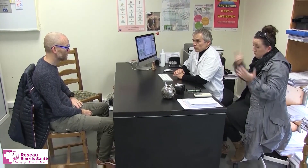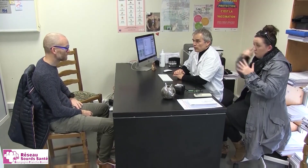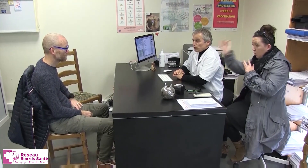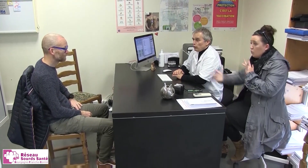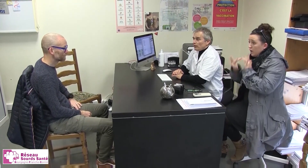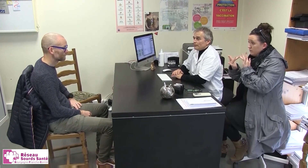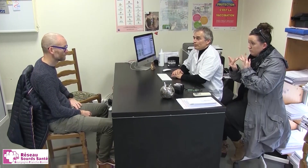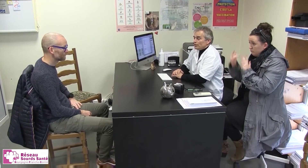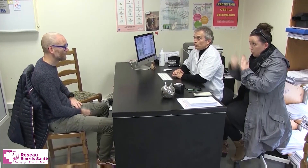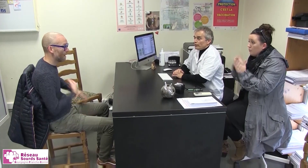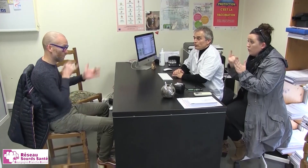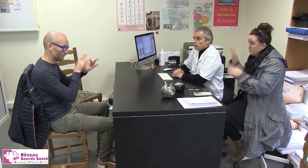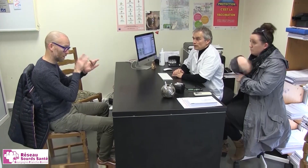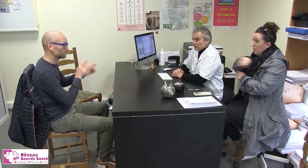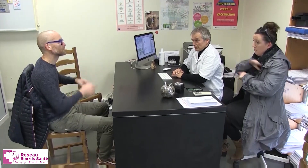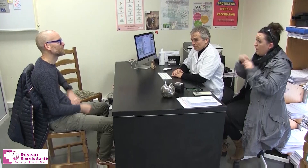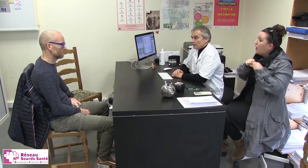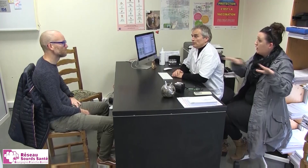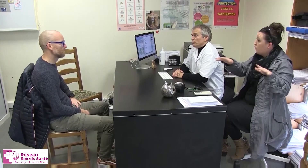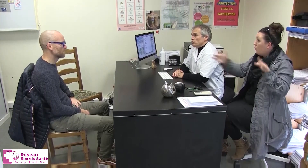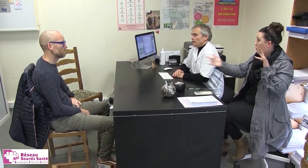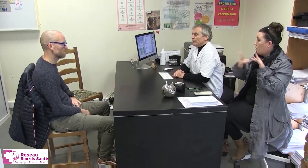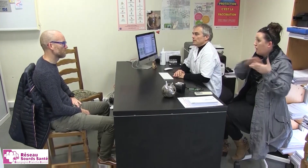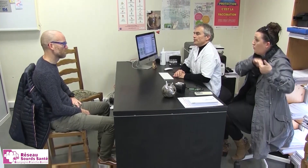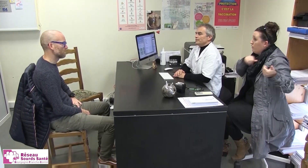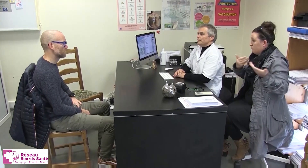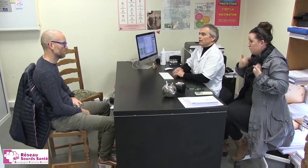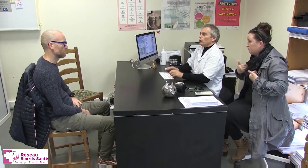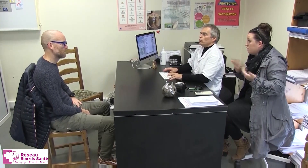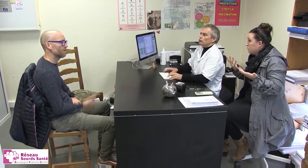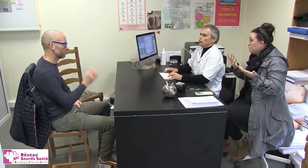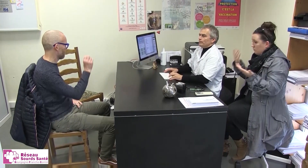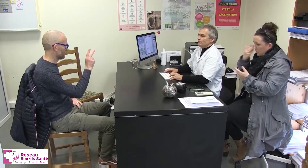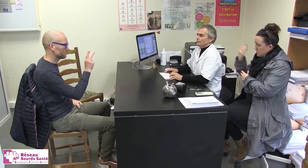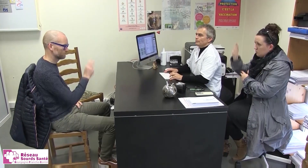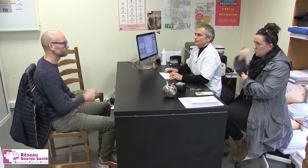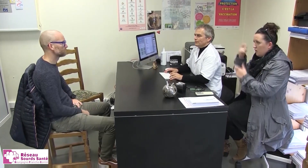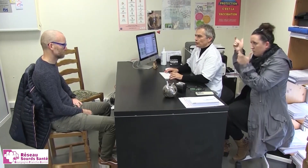Vous me recontactez, ou contacter le réseau